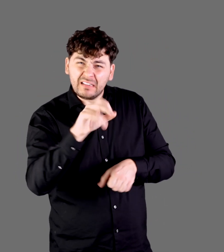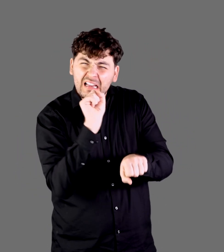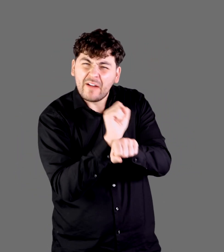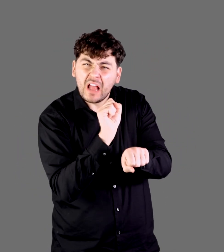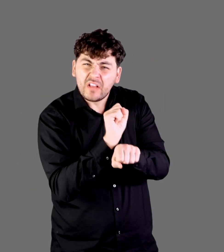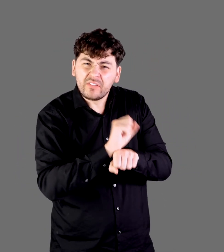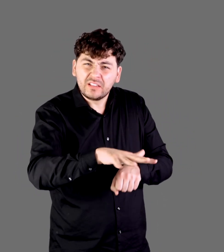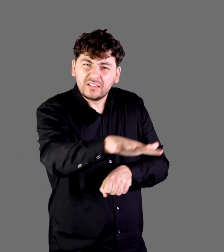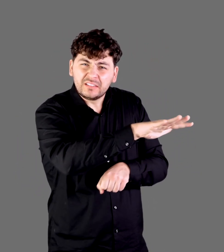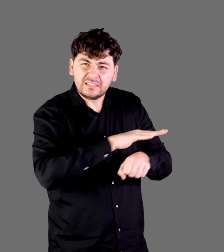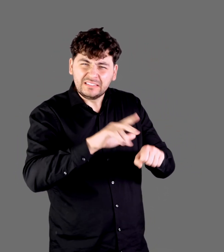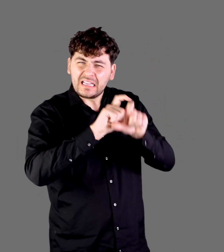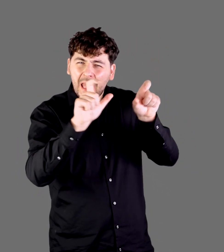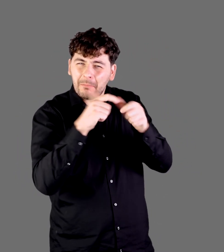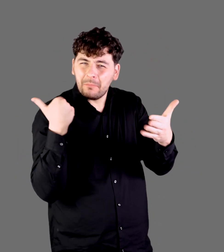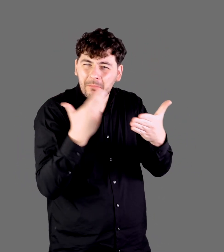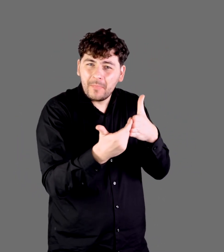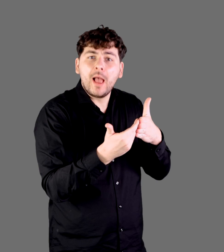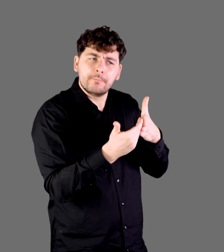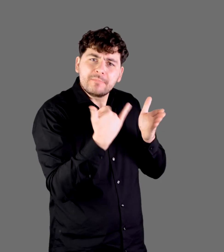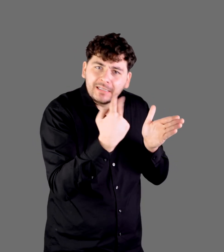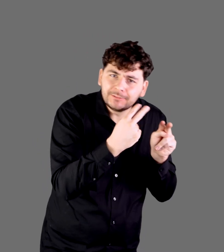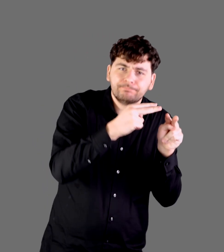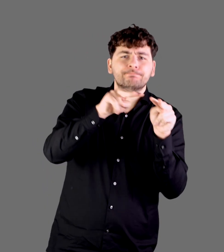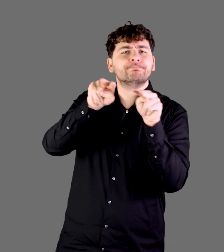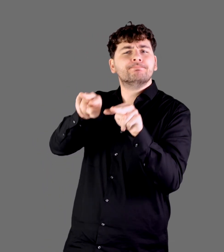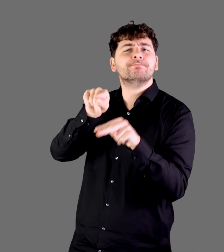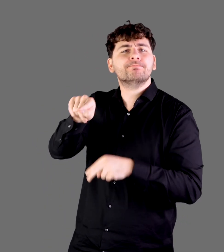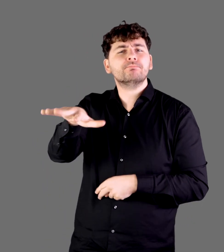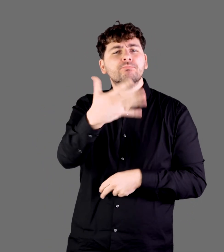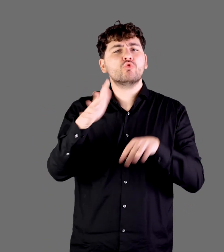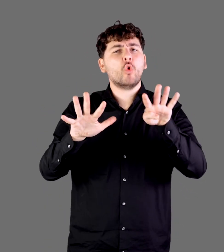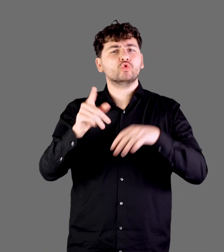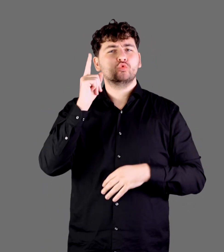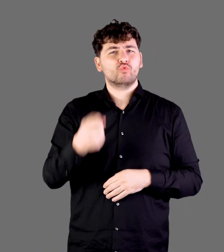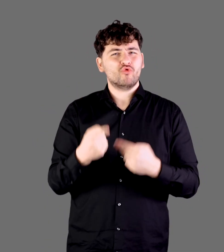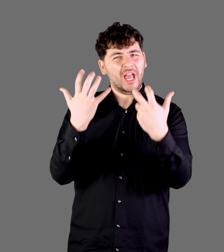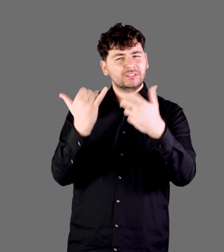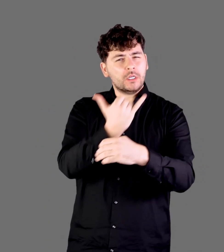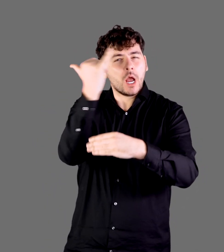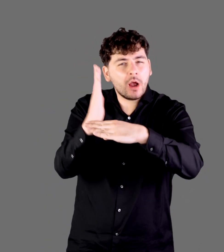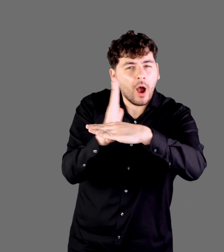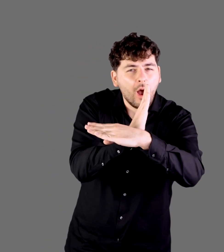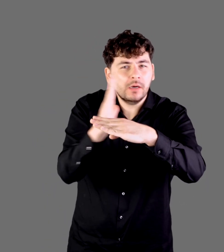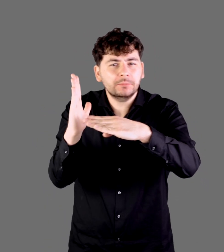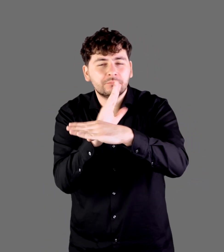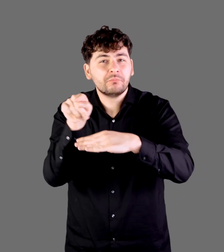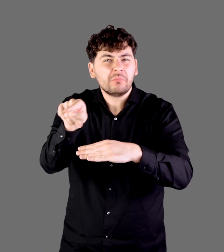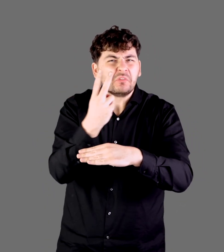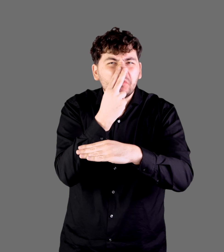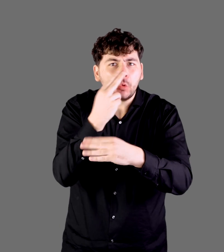Nicht mehr die Haft steht im Fokus, der Blick richtet sich auf die in den 1980er Jahren